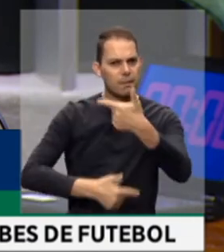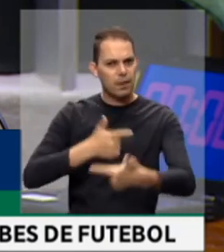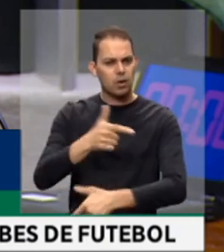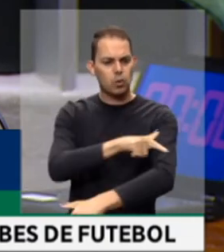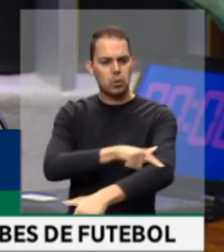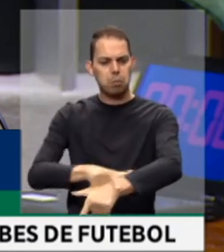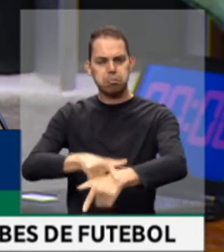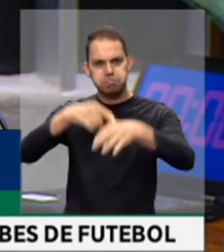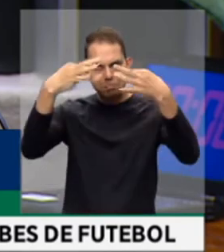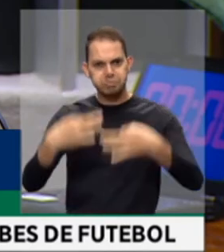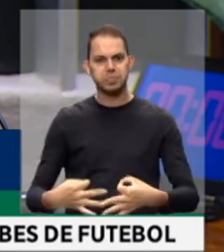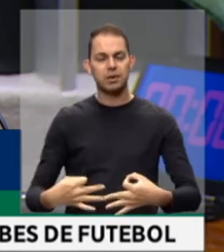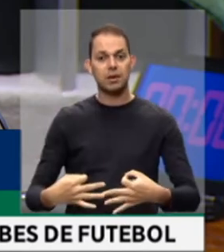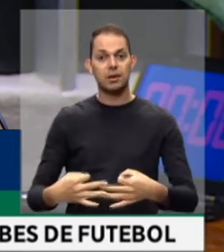CULTURALMENTE. MUITO CRIATIVO, MUITO TRABALHADOR. MUITO